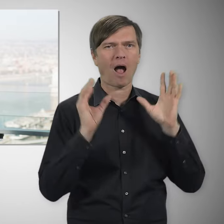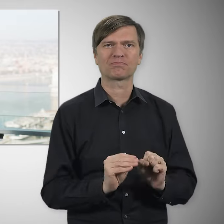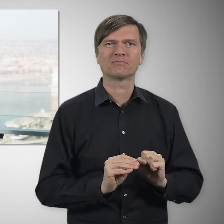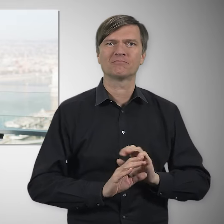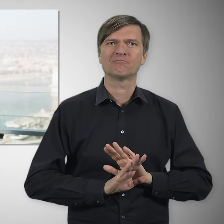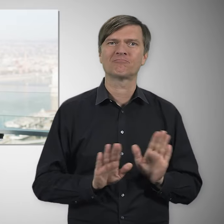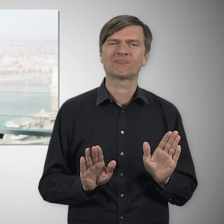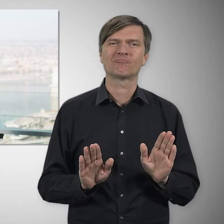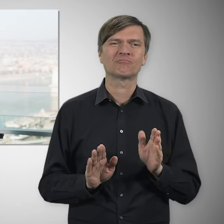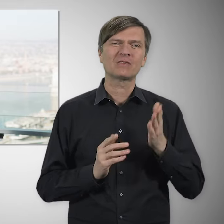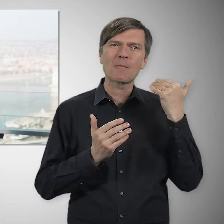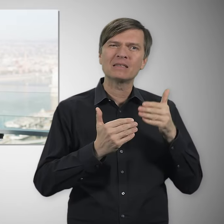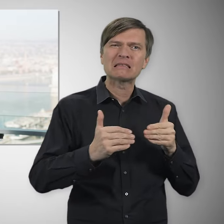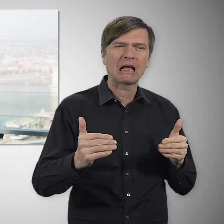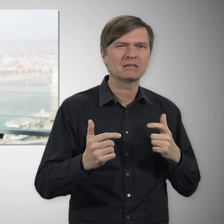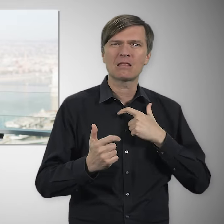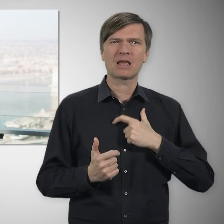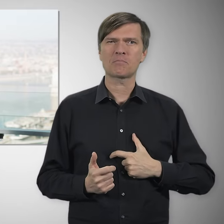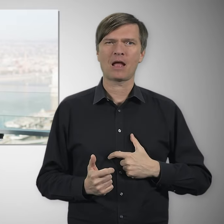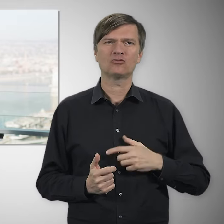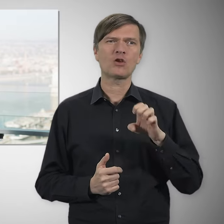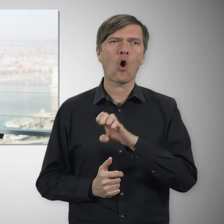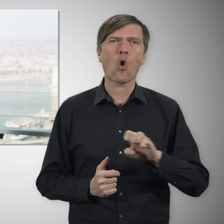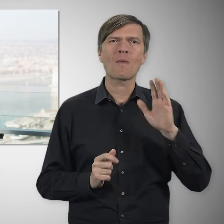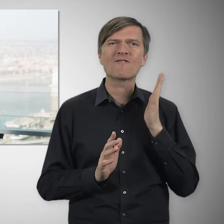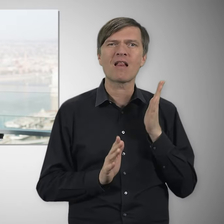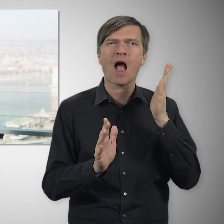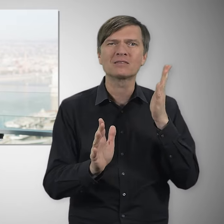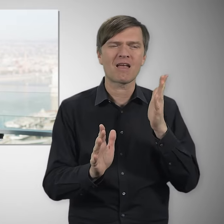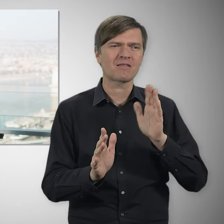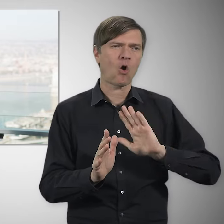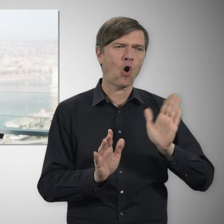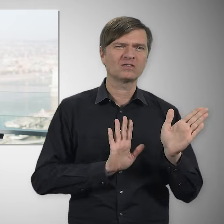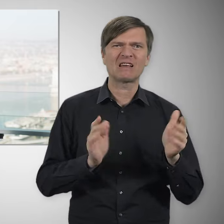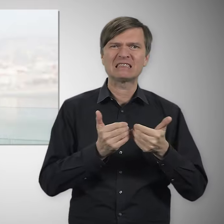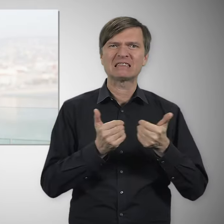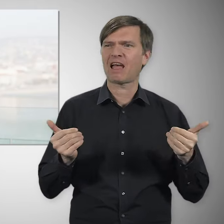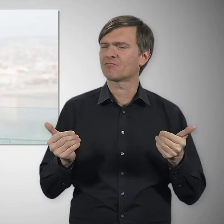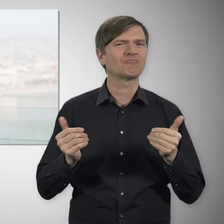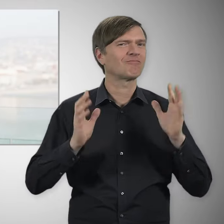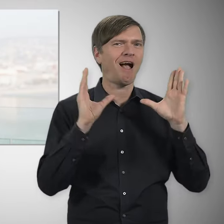Diese unmenschliche Grenze, die Europa jahrzehntelang in Ost und West getrennt hatte. Daran erinnere ich mich